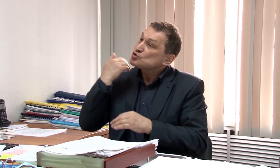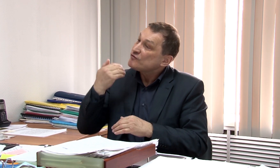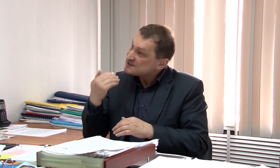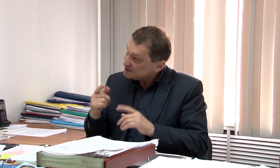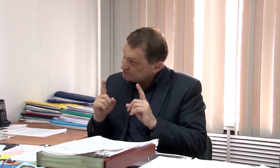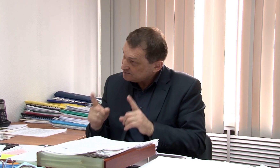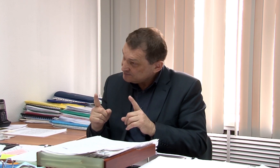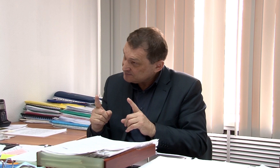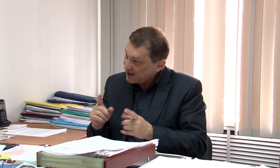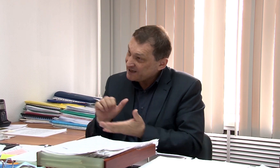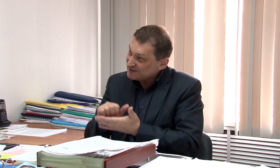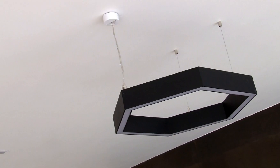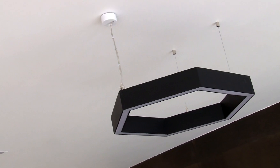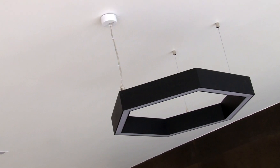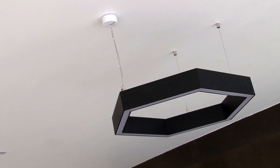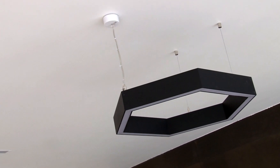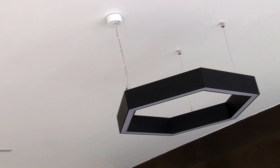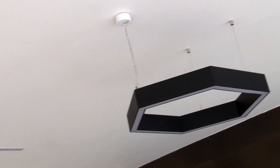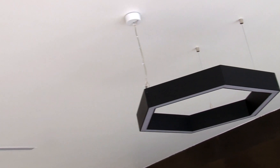Добросовестным, заметьте, арендаторам!